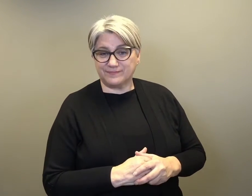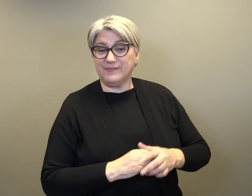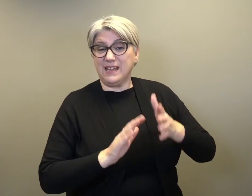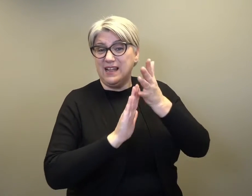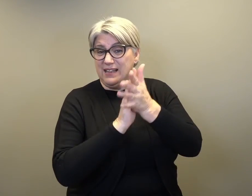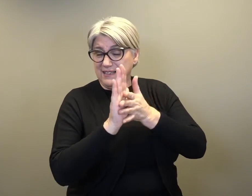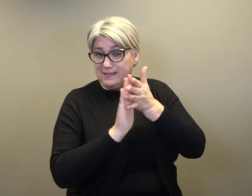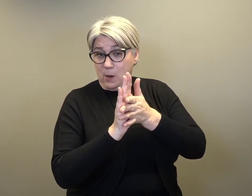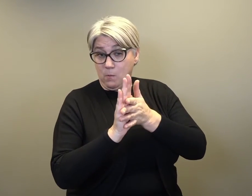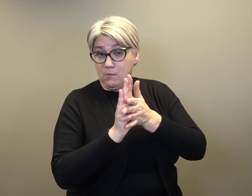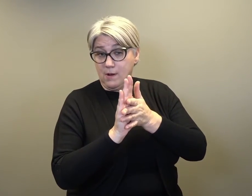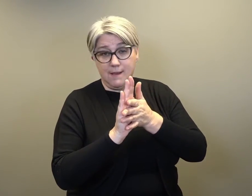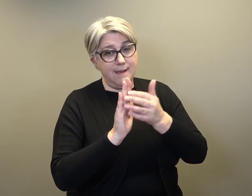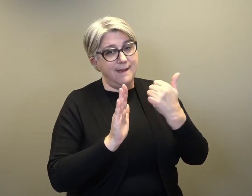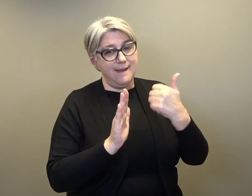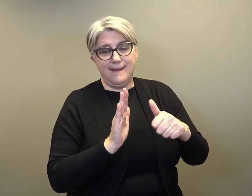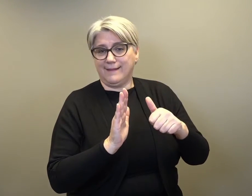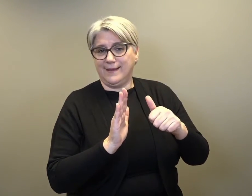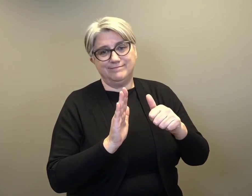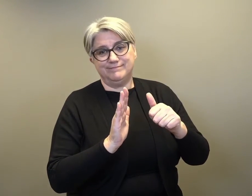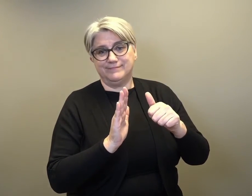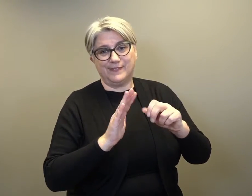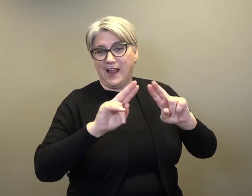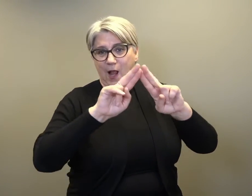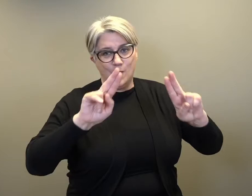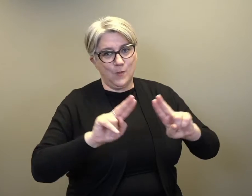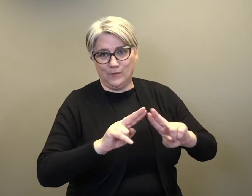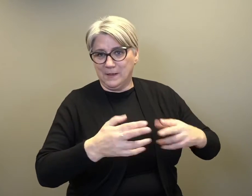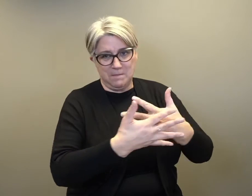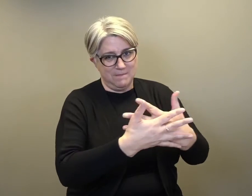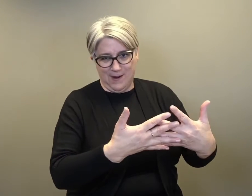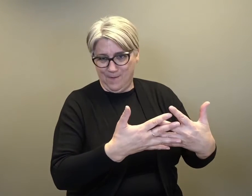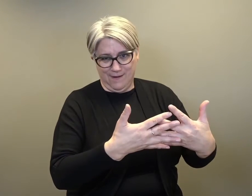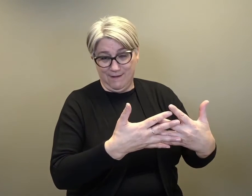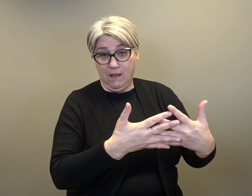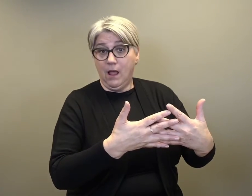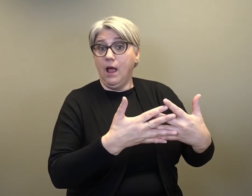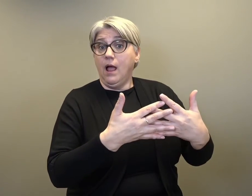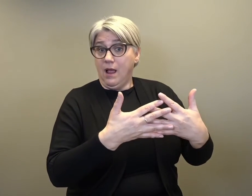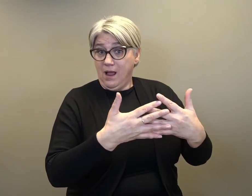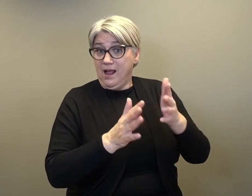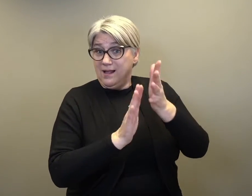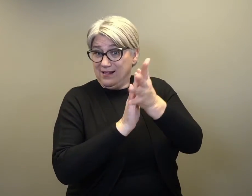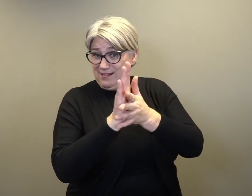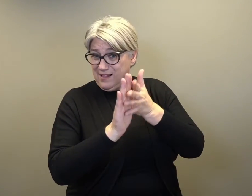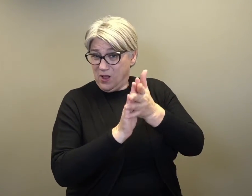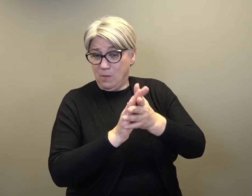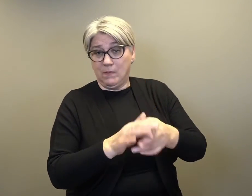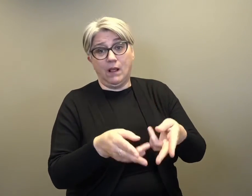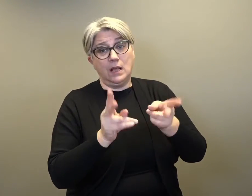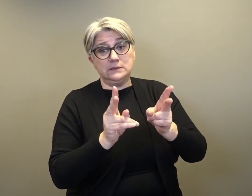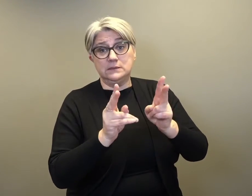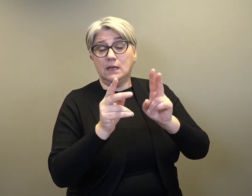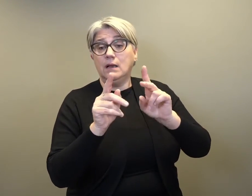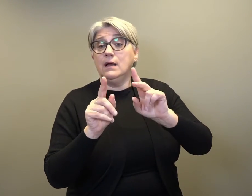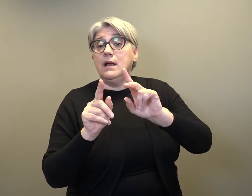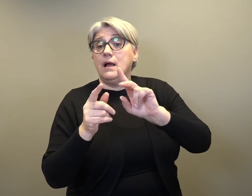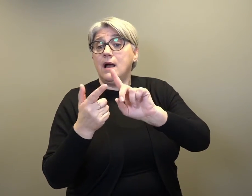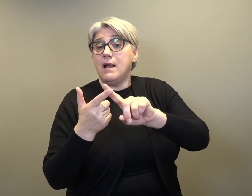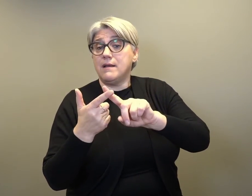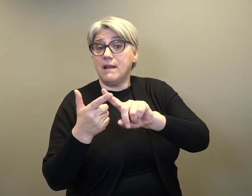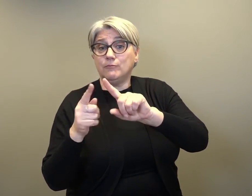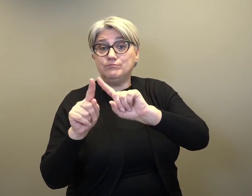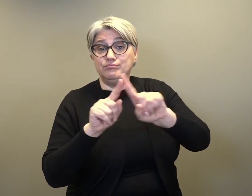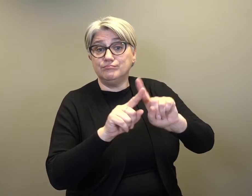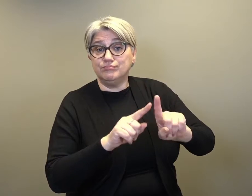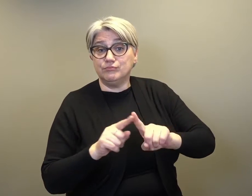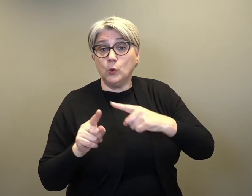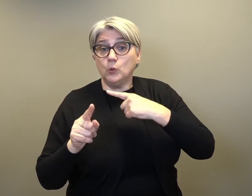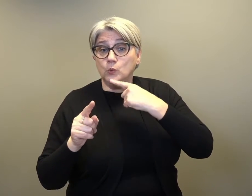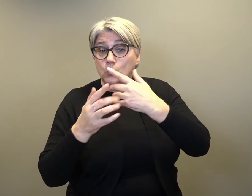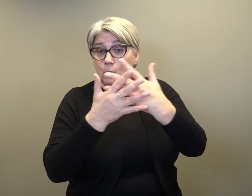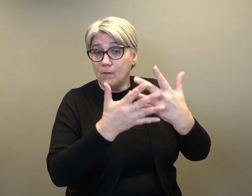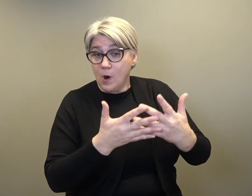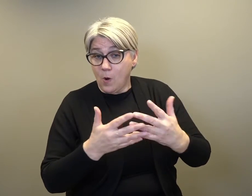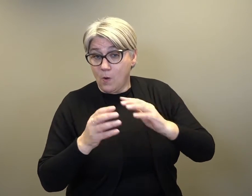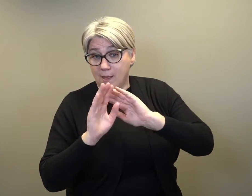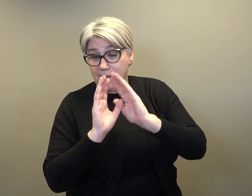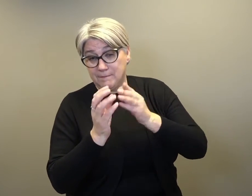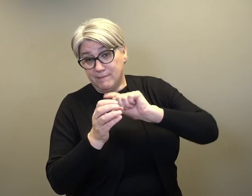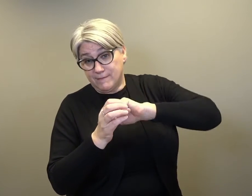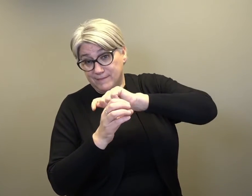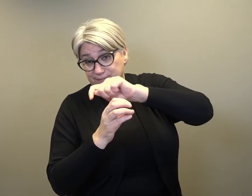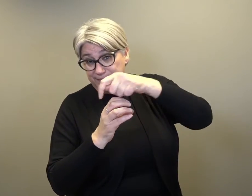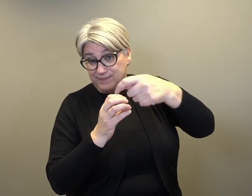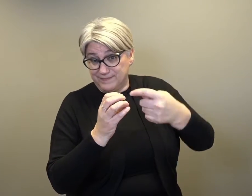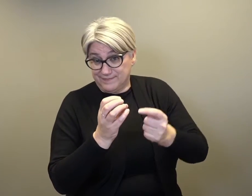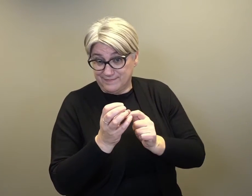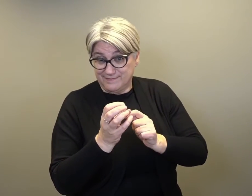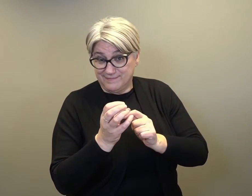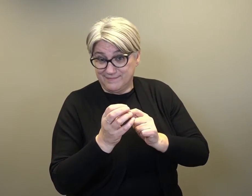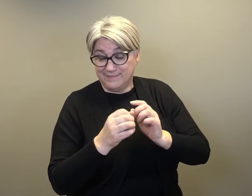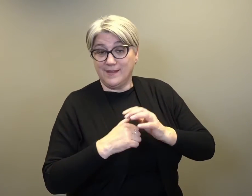Táknmál eru ekki alþjóðleg mál heldur, líkt og önnur tungumál, ólík á milli landa.